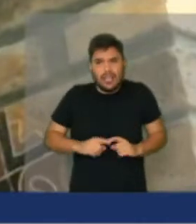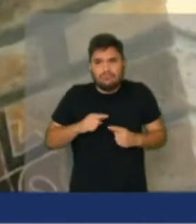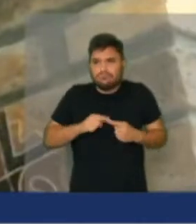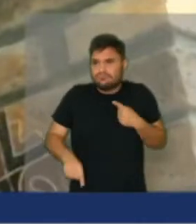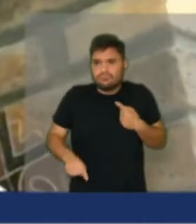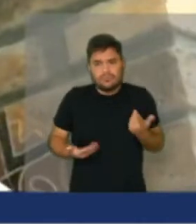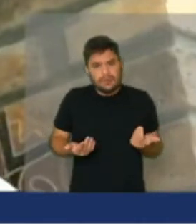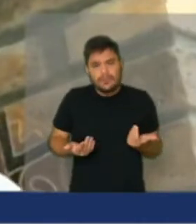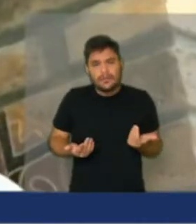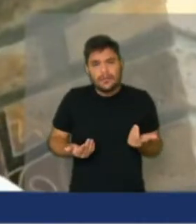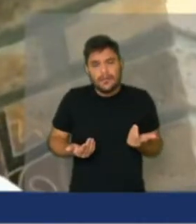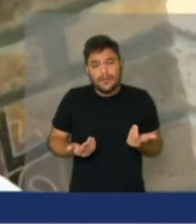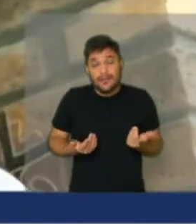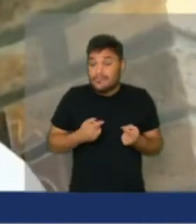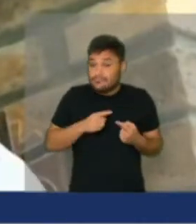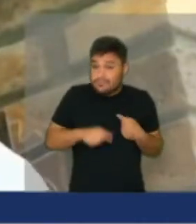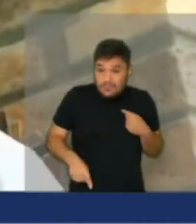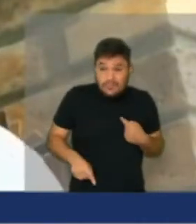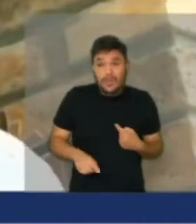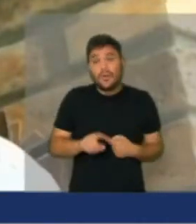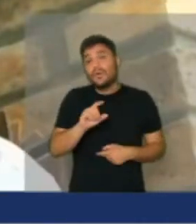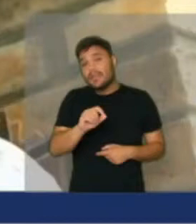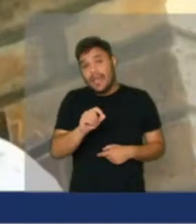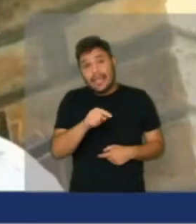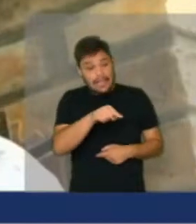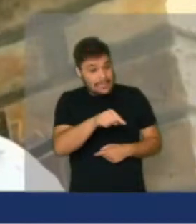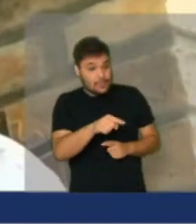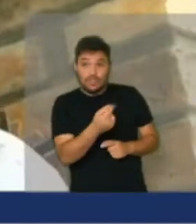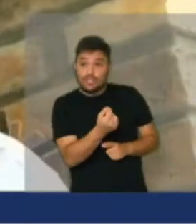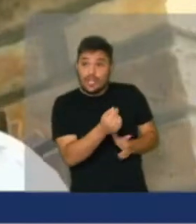É TÃO ILEGAL QUE ISSO ESTAVA ESCONDIDO. ISSO FOI DESCOBERTO PORQUE TEM UMA AMPLA INVESTIGAÇÃO OCORRENDO NO